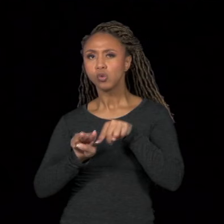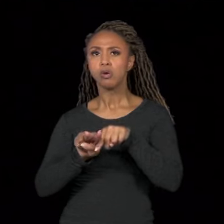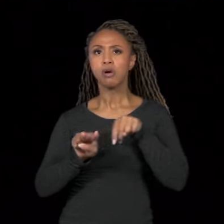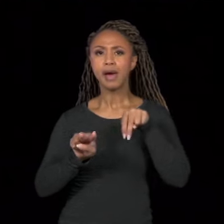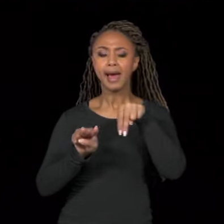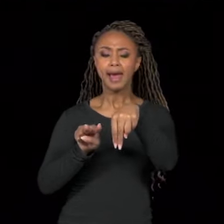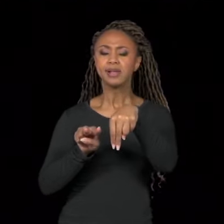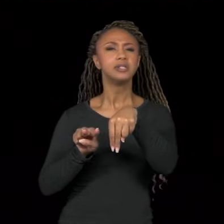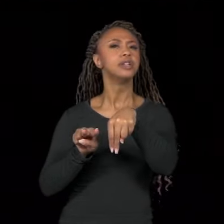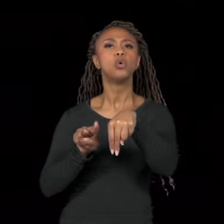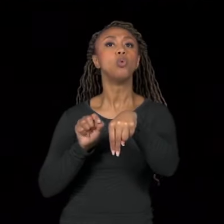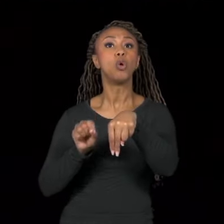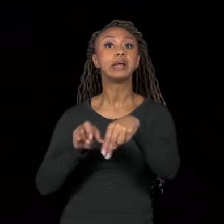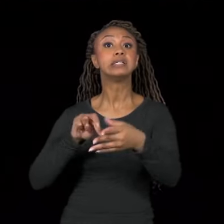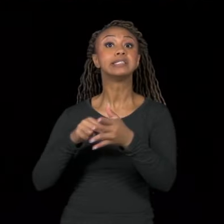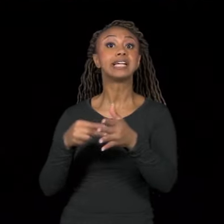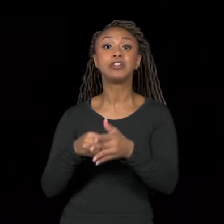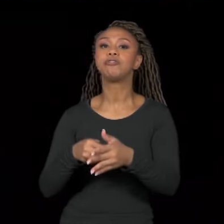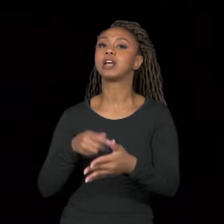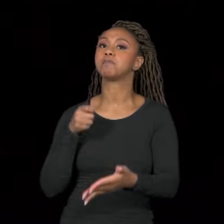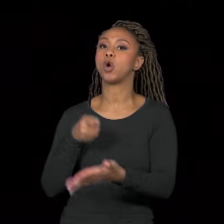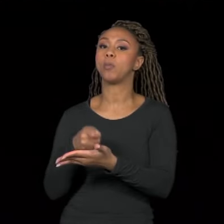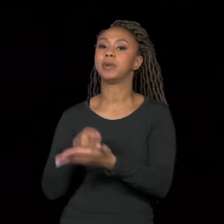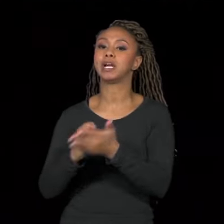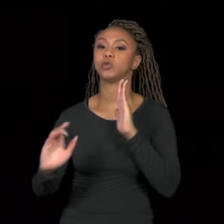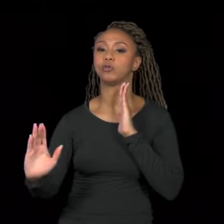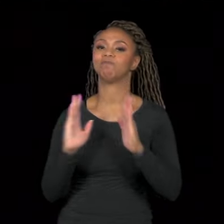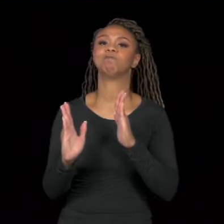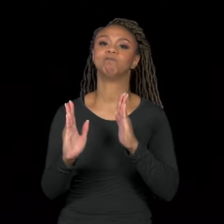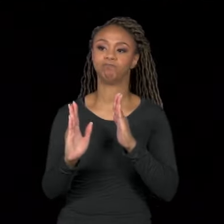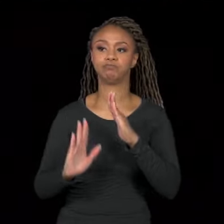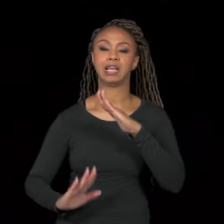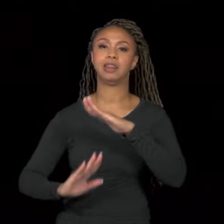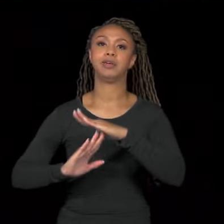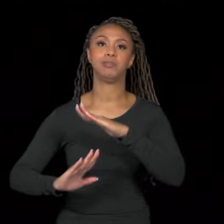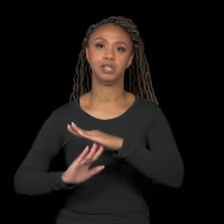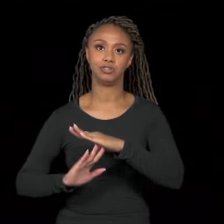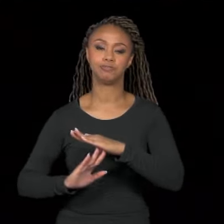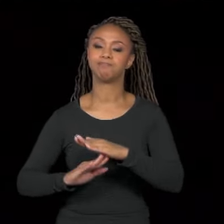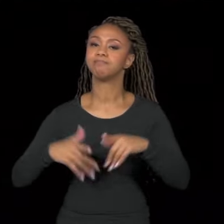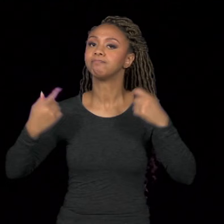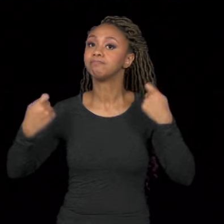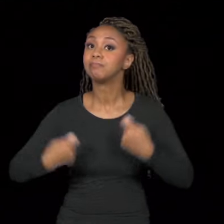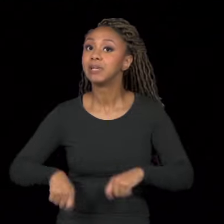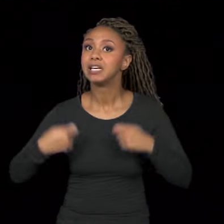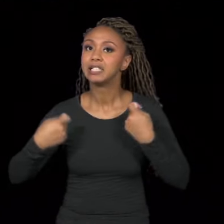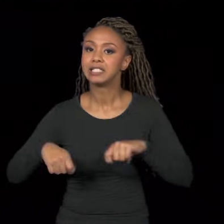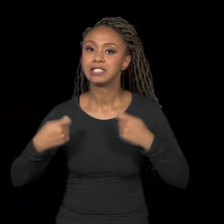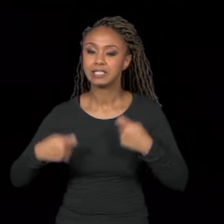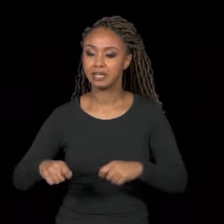UMA RESTRIÇÃO TOTAL. UMA ENTIDADE FRACA SEMPRE DEPENDE DE UMA ENTIDADE FORTE. NUNCA VOU CADASTRAR UM